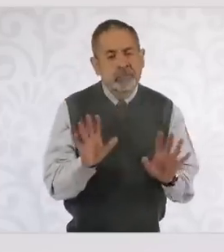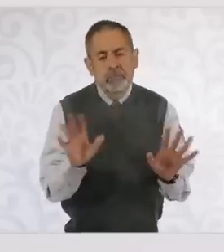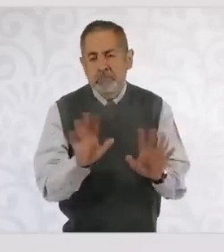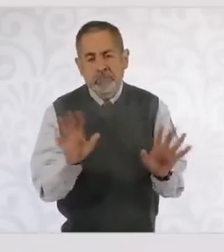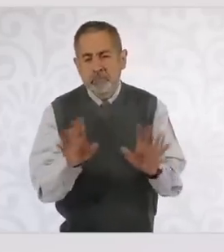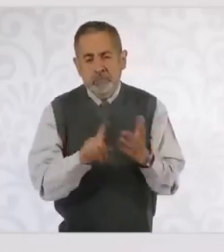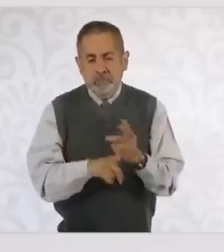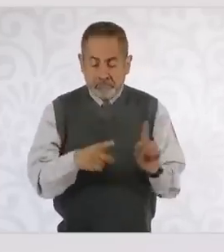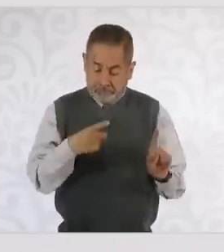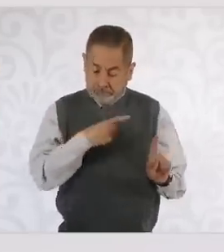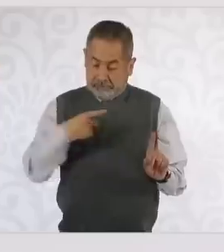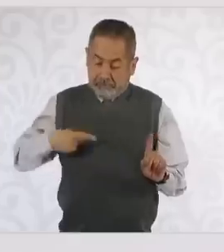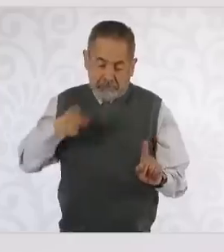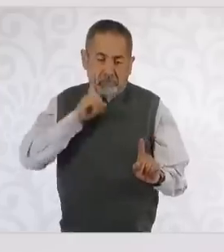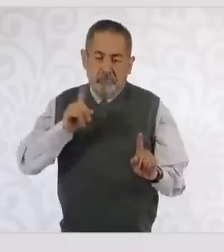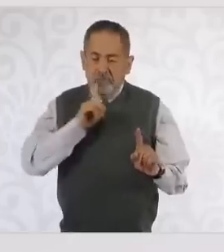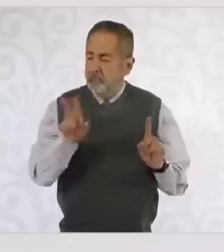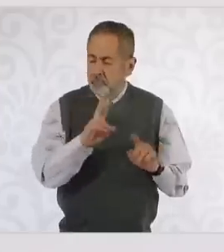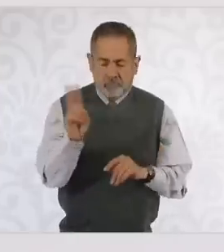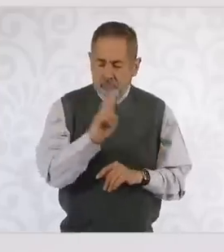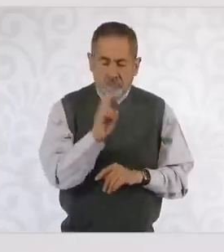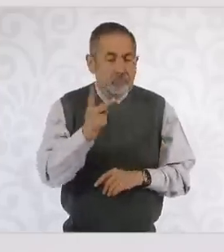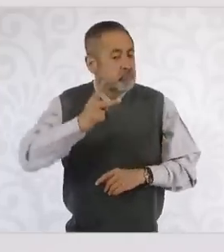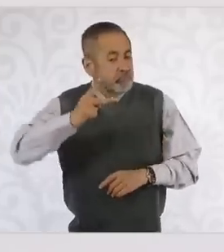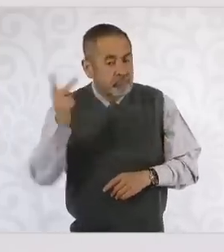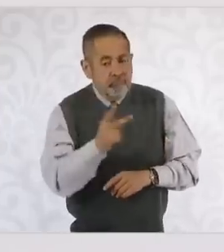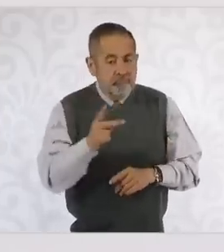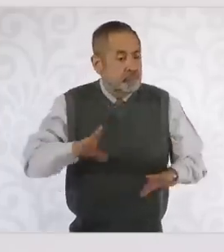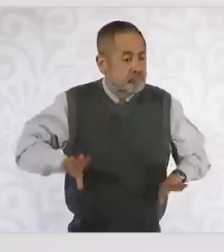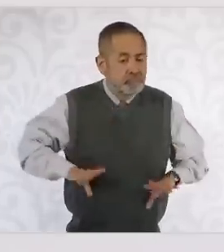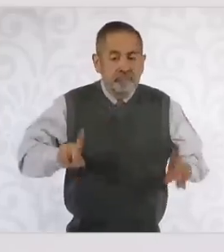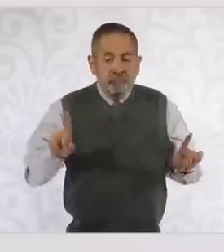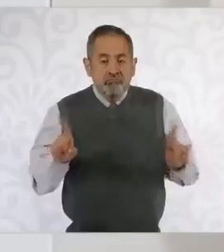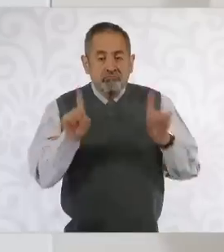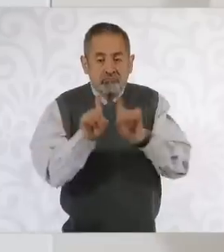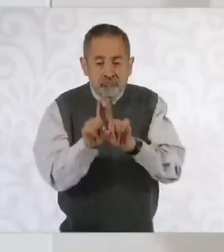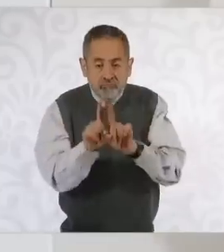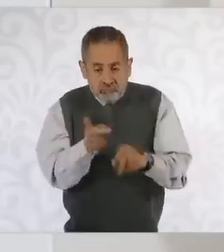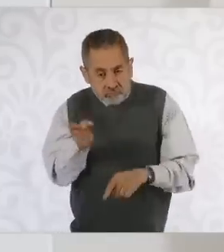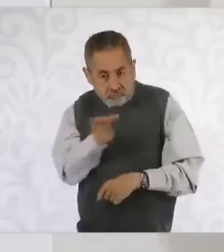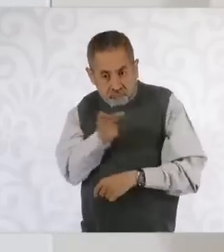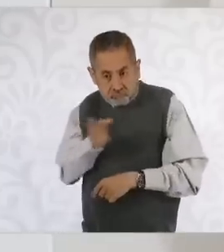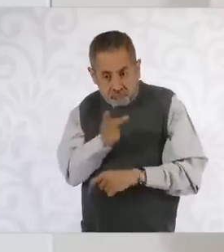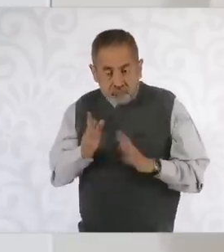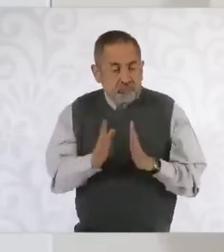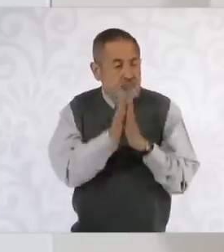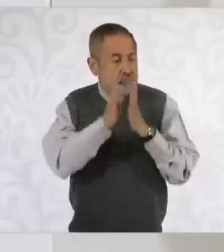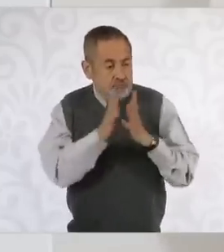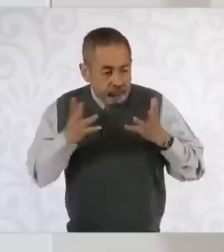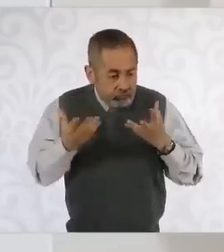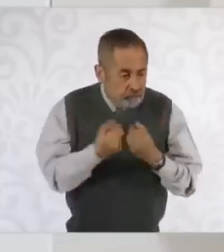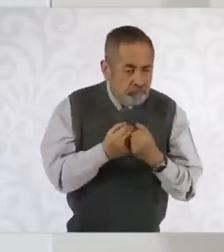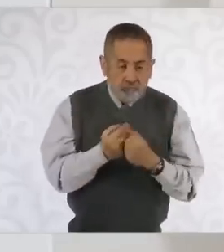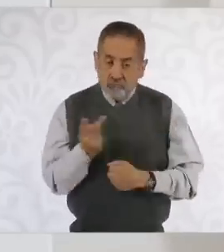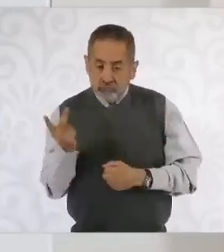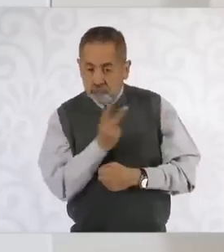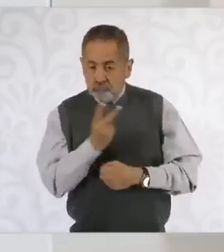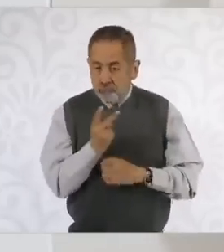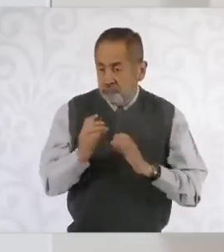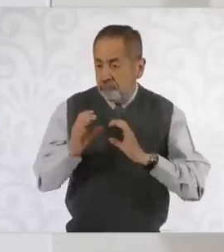correcto hay que participar la pareja y todos en el cuidado del hogar y de los que pertenecen a la